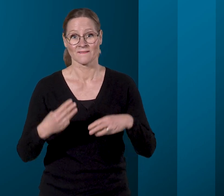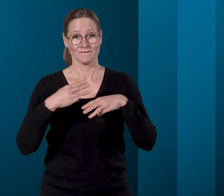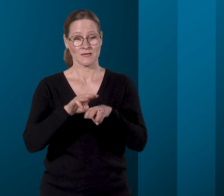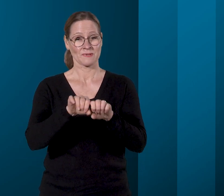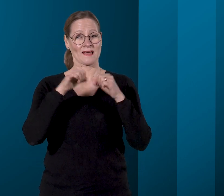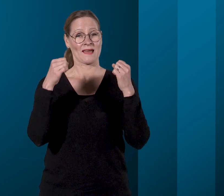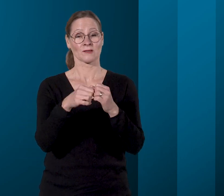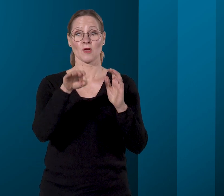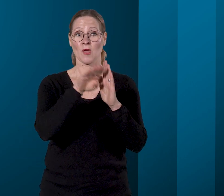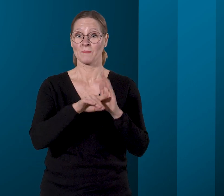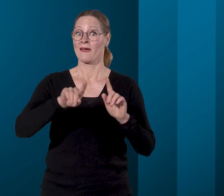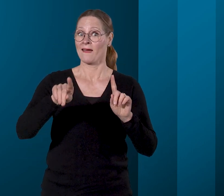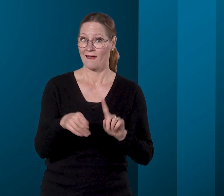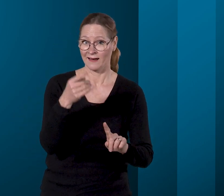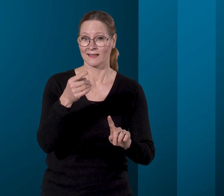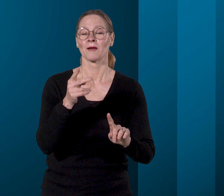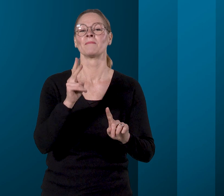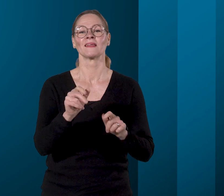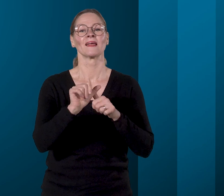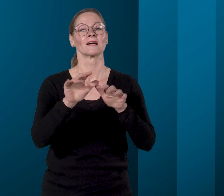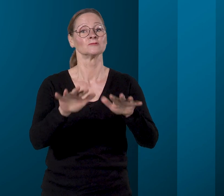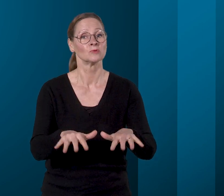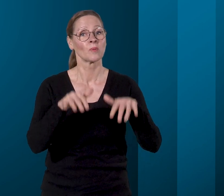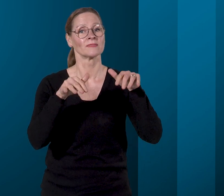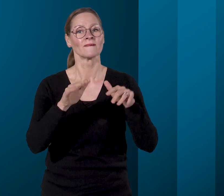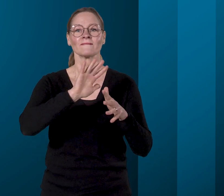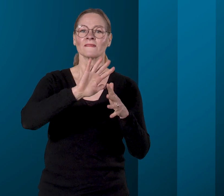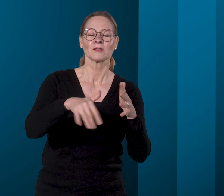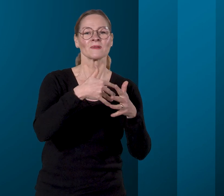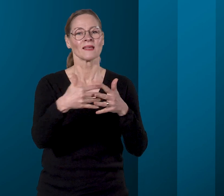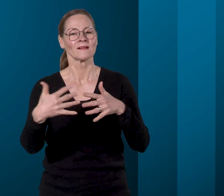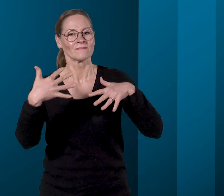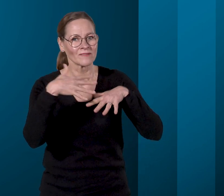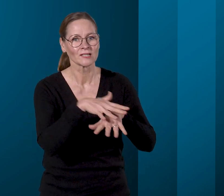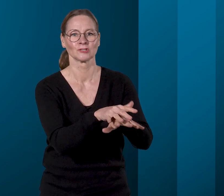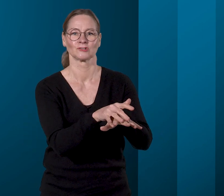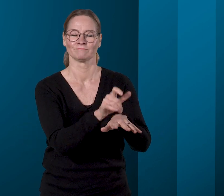Webinaari käynnistyi eduskunnan viittomakielten verkoston tervehdyksellä, -